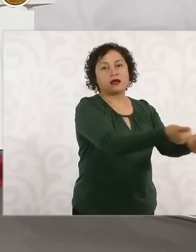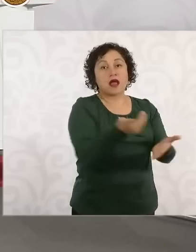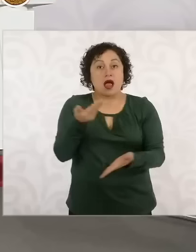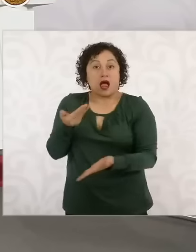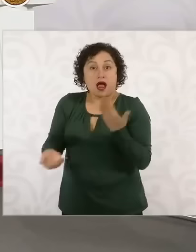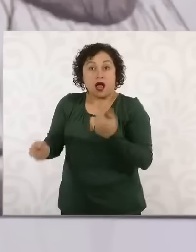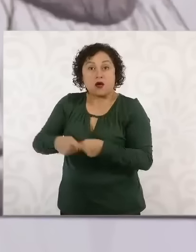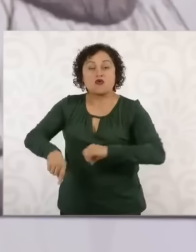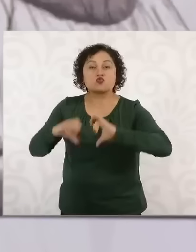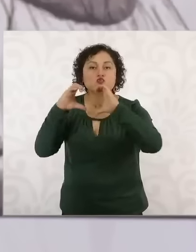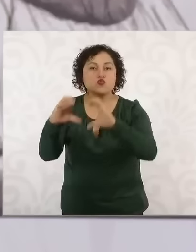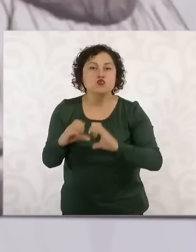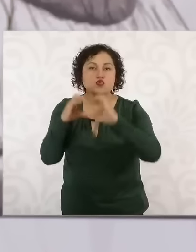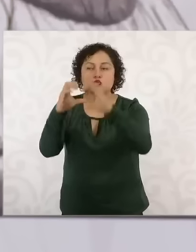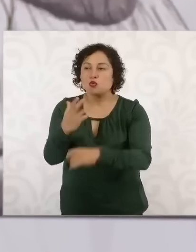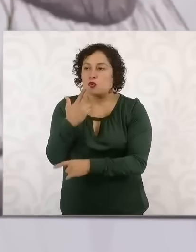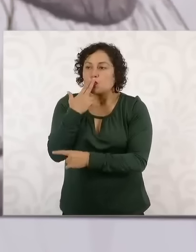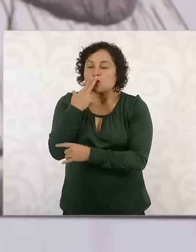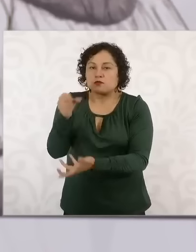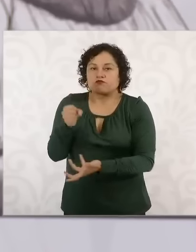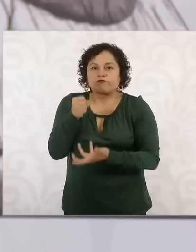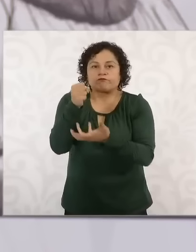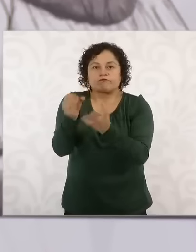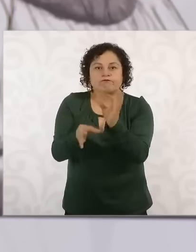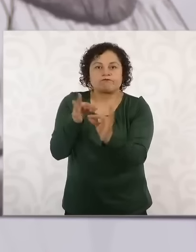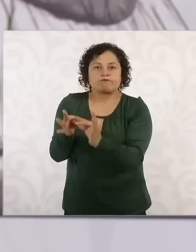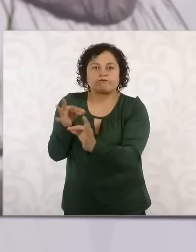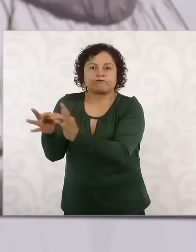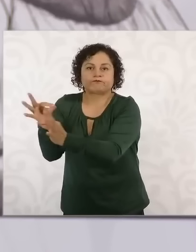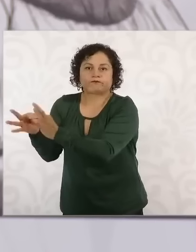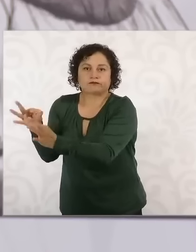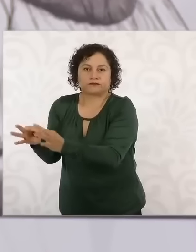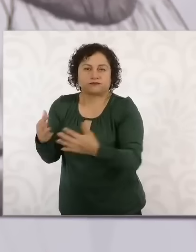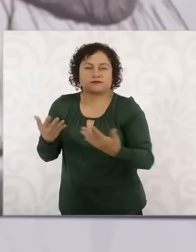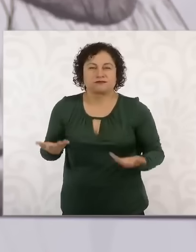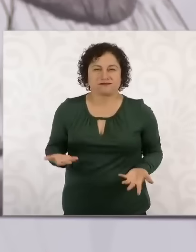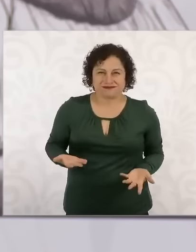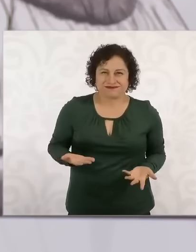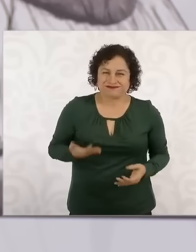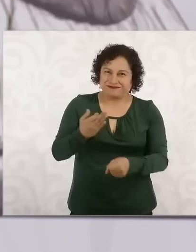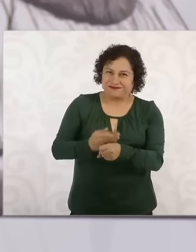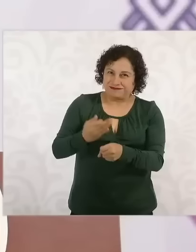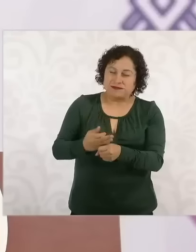imagínense la contratación para que funcionen la contratación de médicos, enfermeras, para que